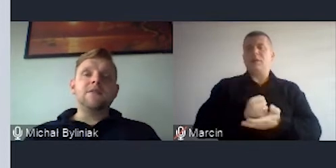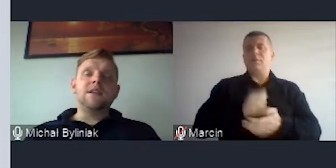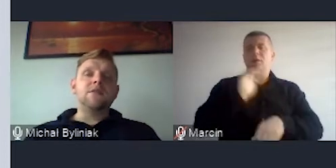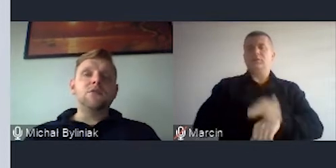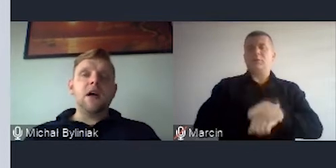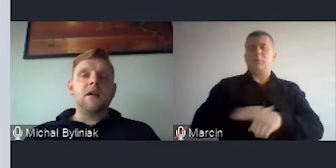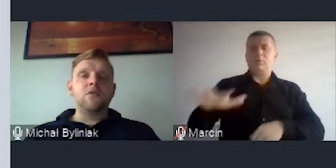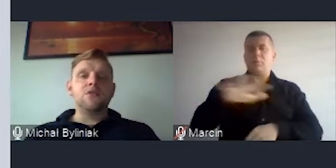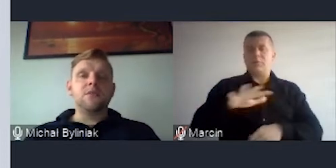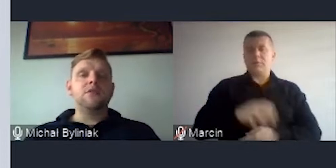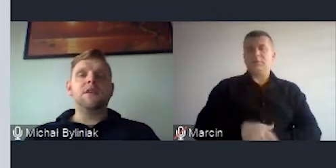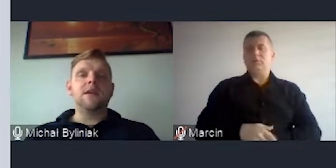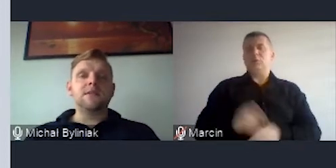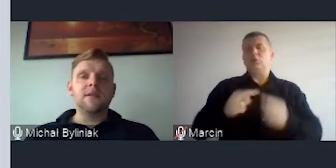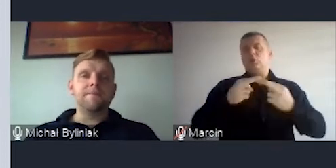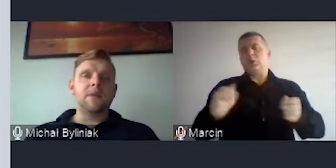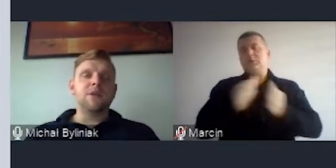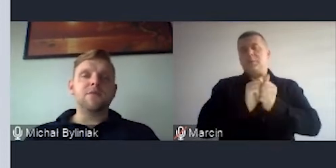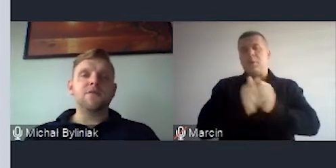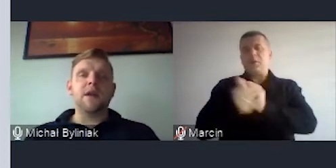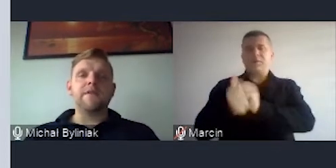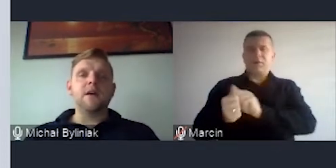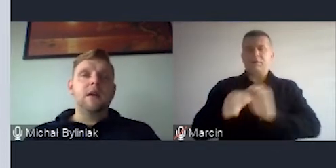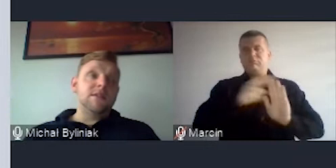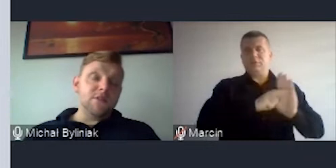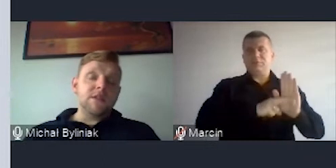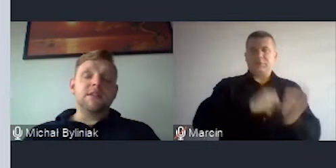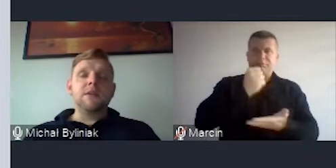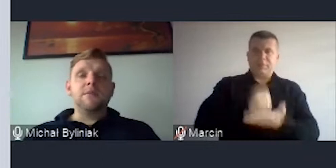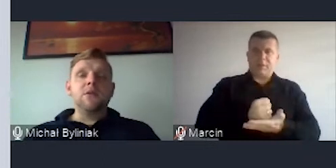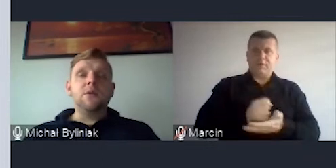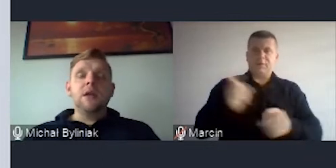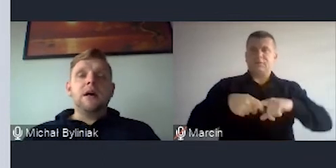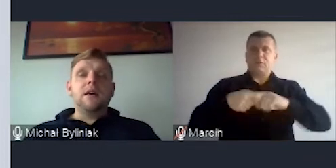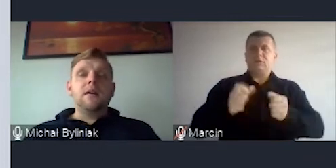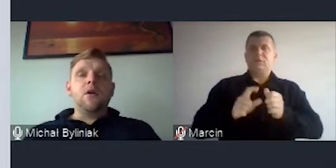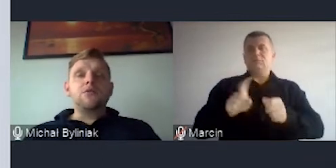ze względu na różne modyfikacje przepisów prawa związanych z pandemią.